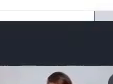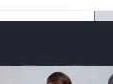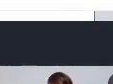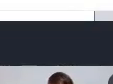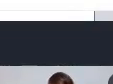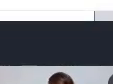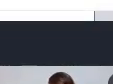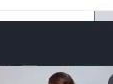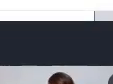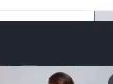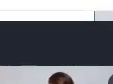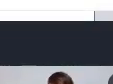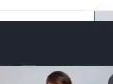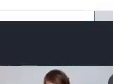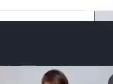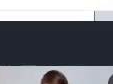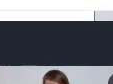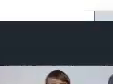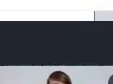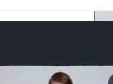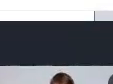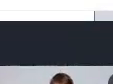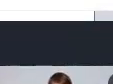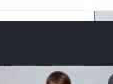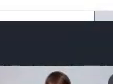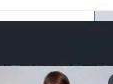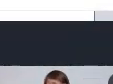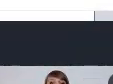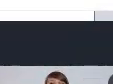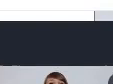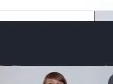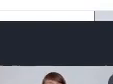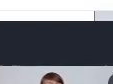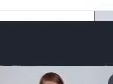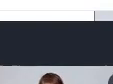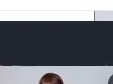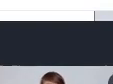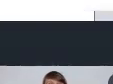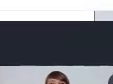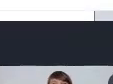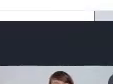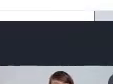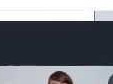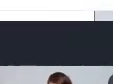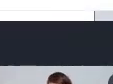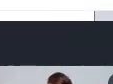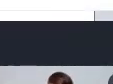powierzyła to zadanie młodej organizacji pozarządowej, oni to świetnie zrobili,